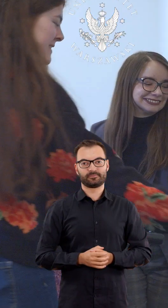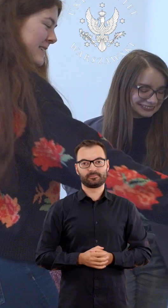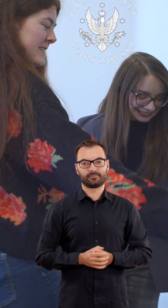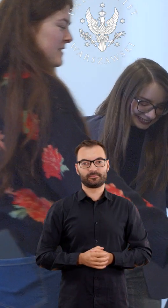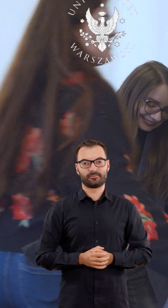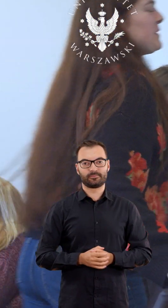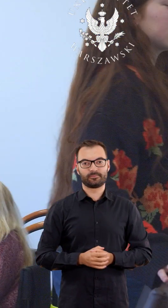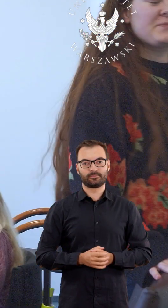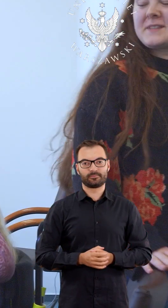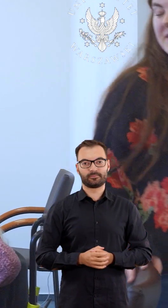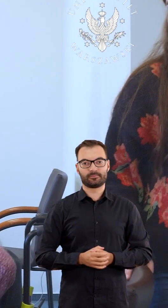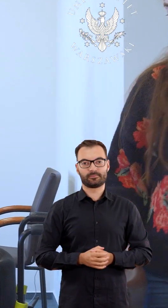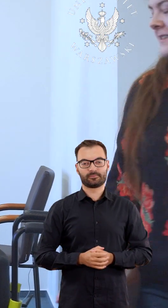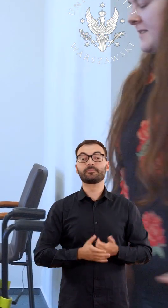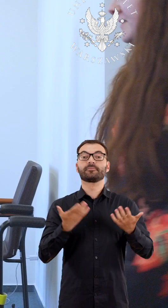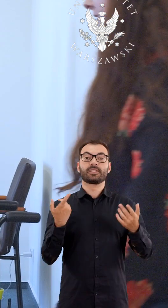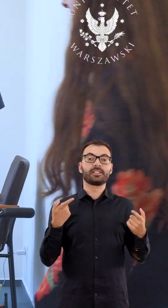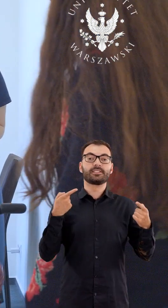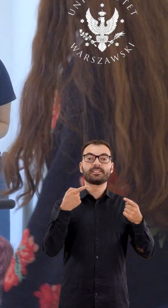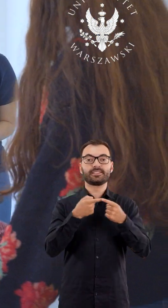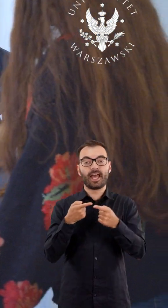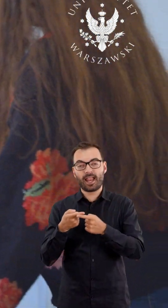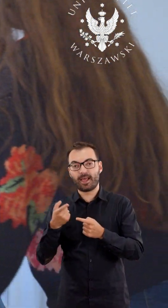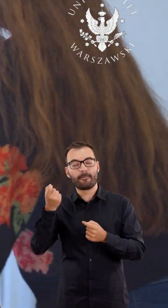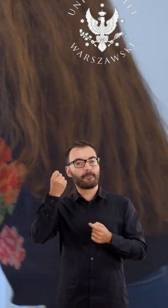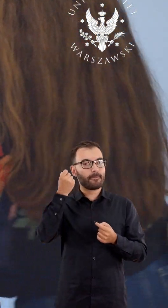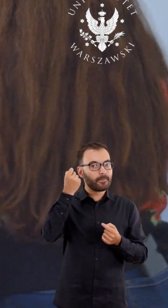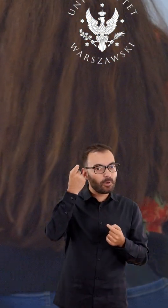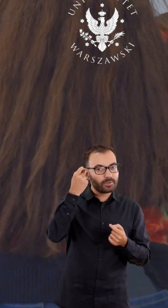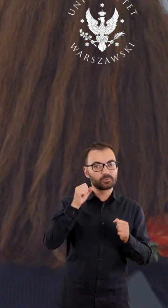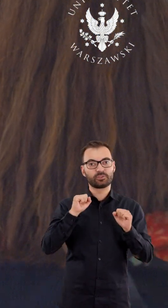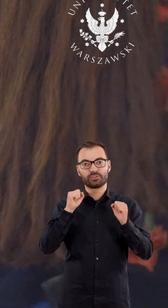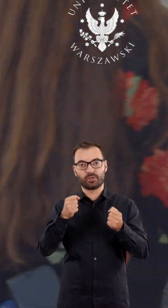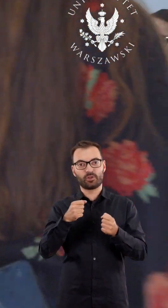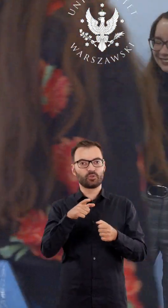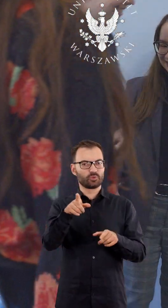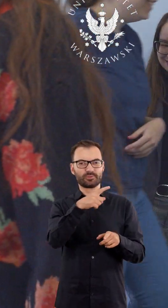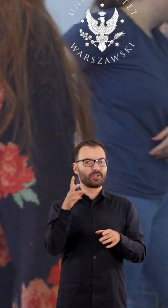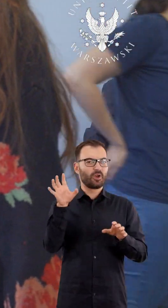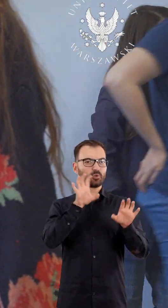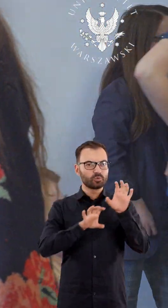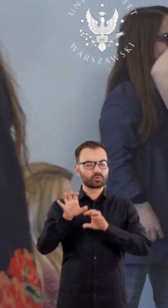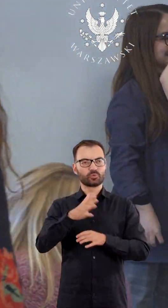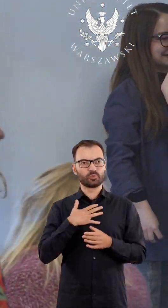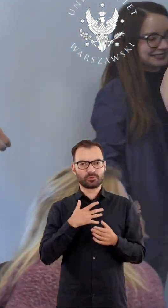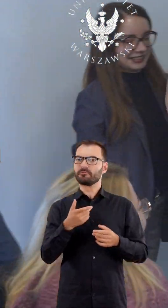Jeżeli te cele i pomysły na działalność są ci bliskie lub chciałbyś wspierać